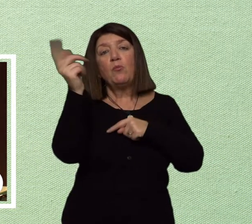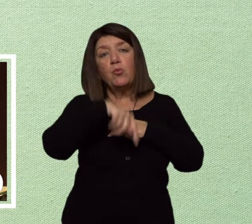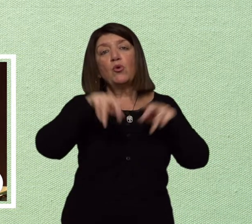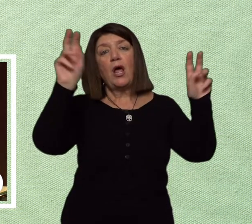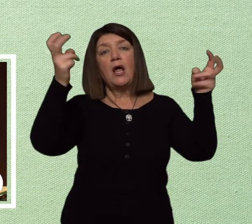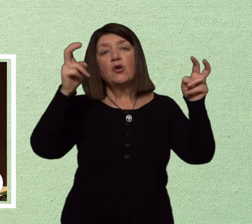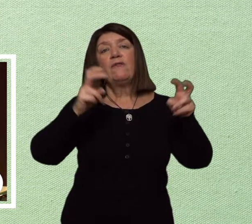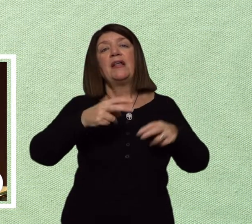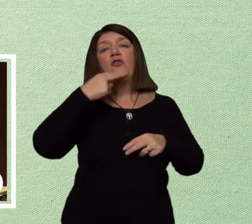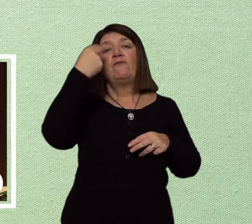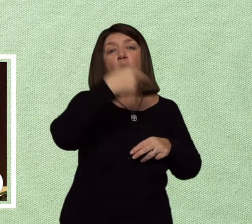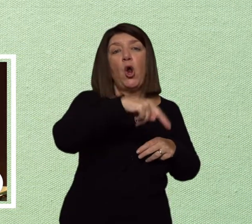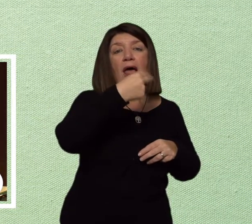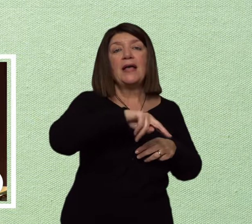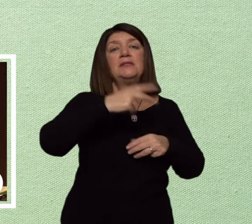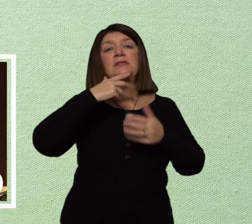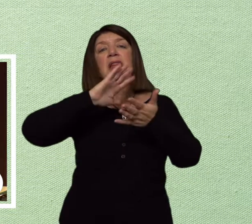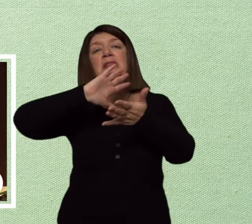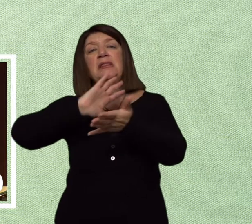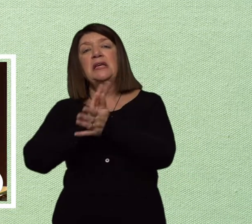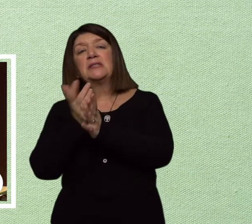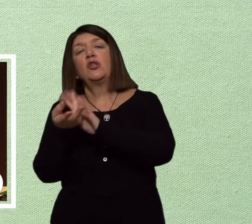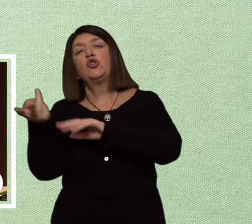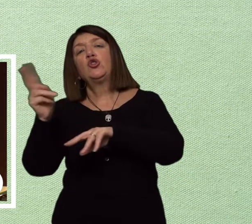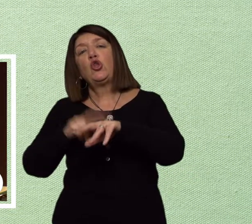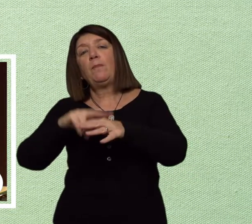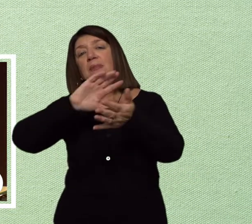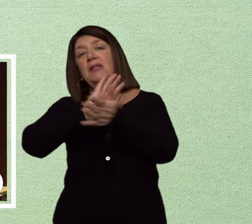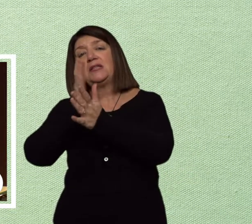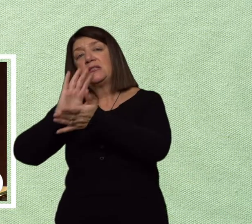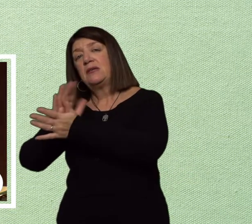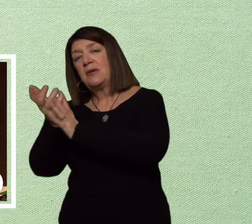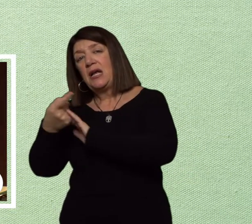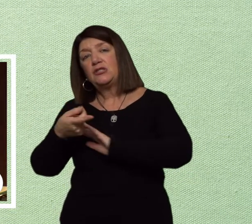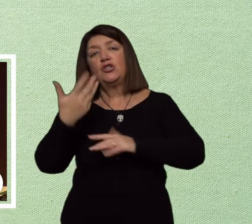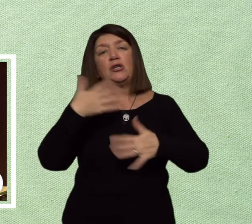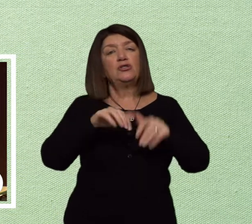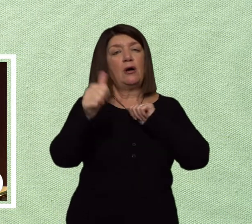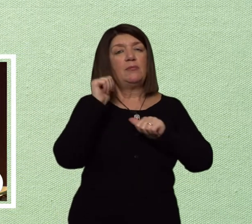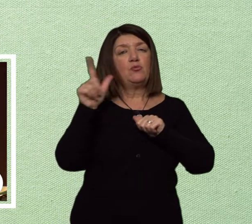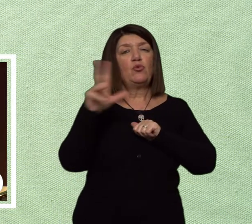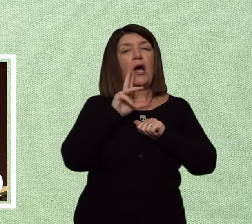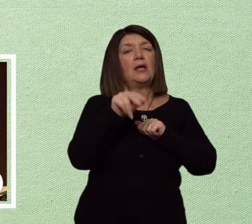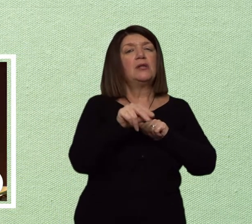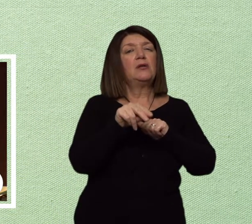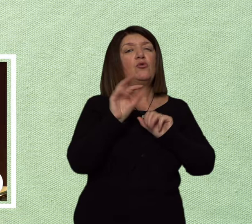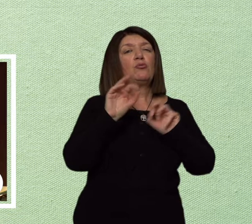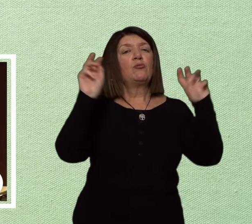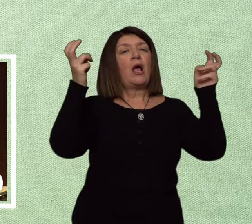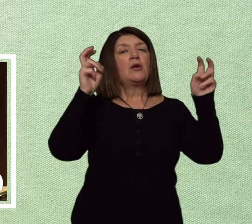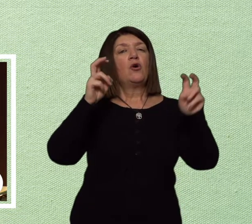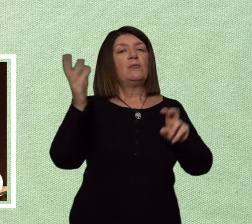di doppia discriminazione. Hai detto, hai nominato prima proprio la la violenza, la violenza legata